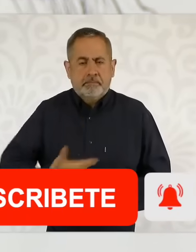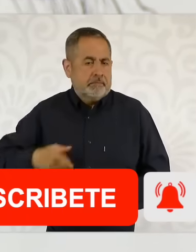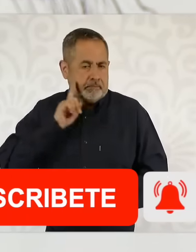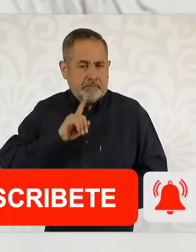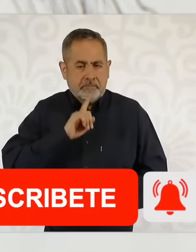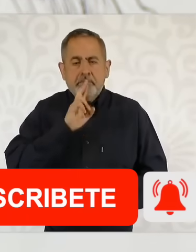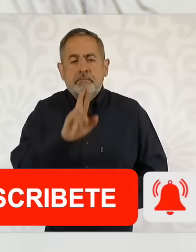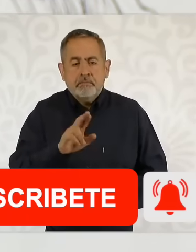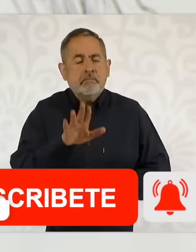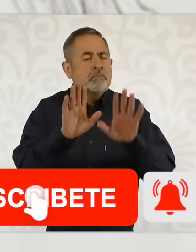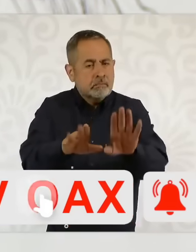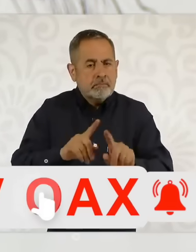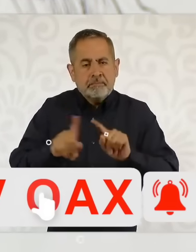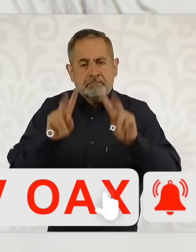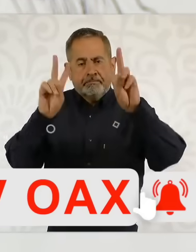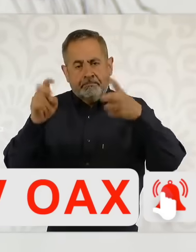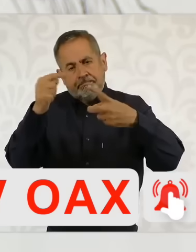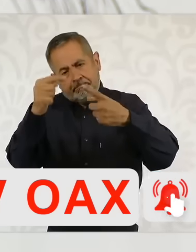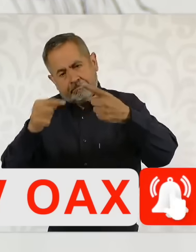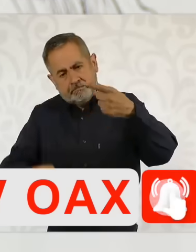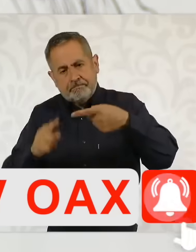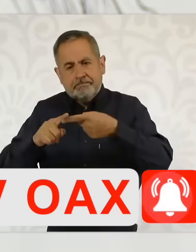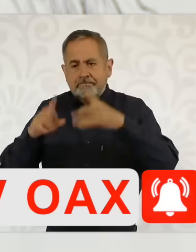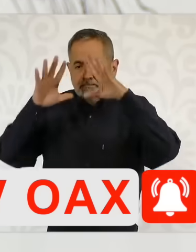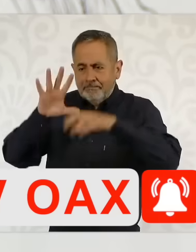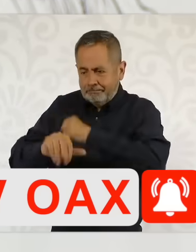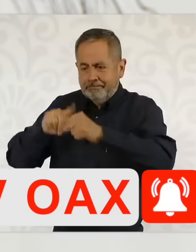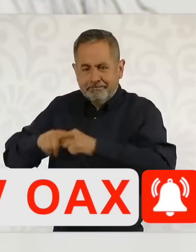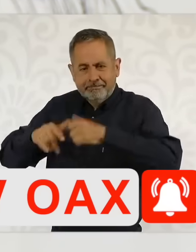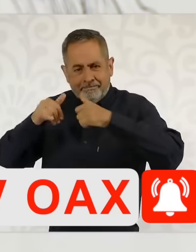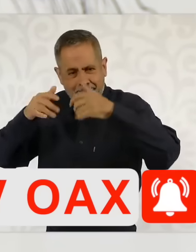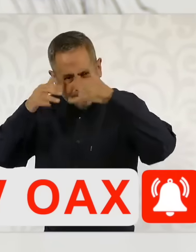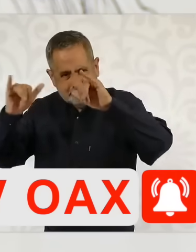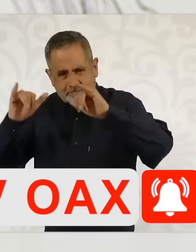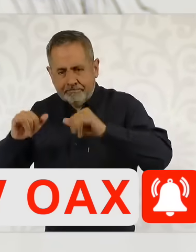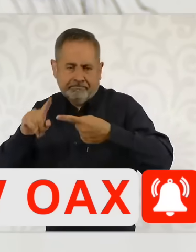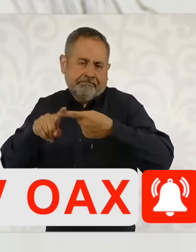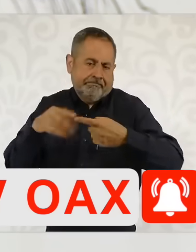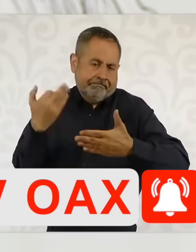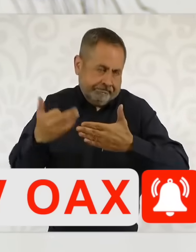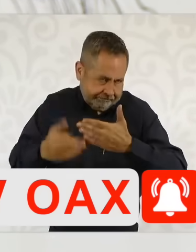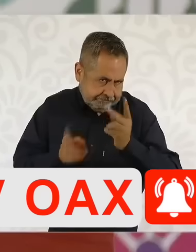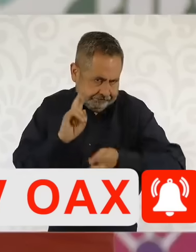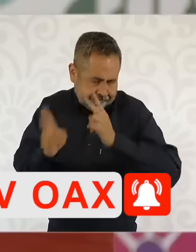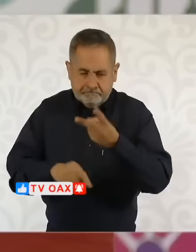varios temas con Estados Unidos pues está el tema del ganado e el tema de los impuestos a